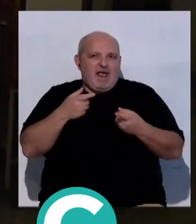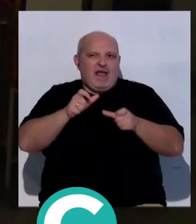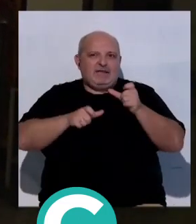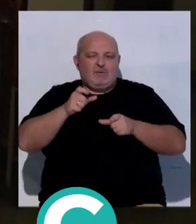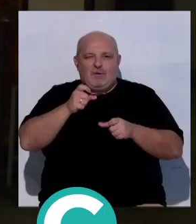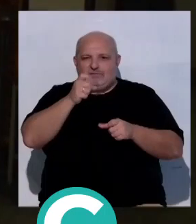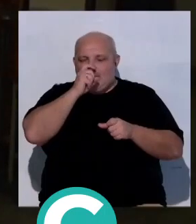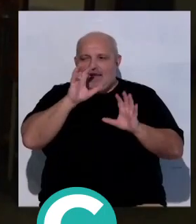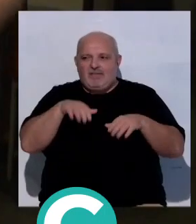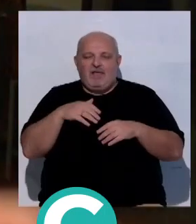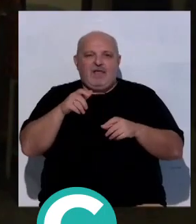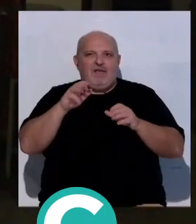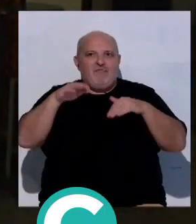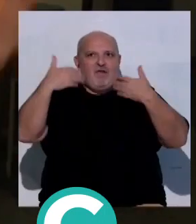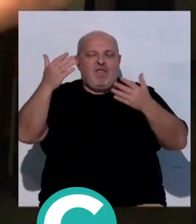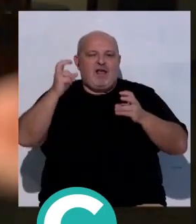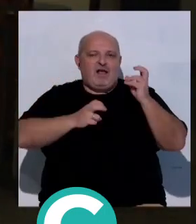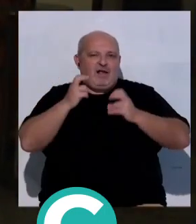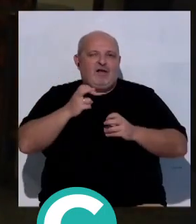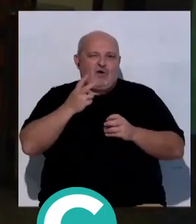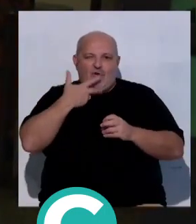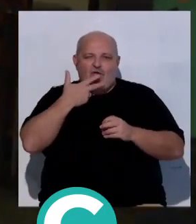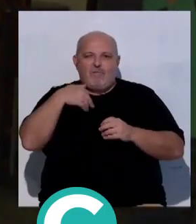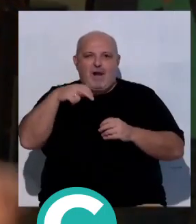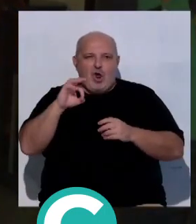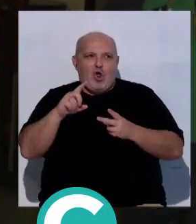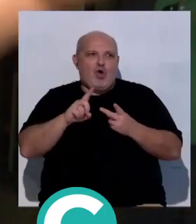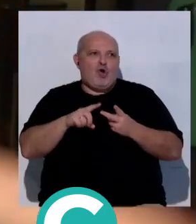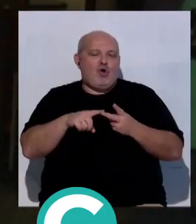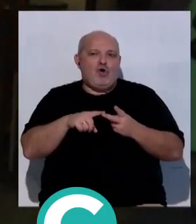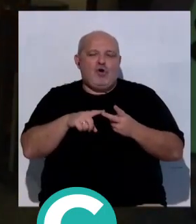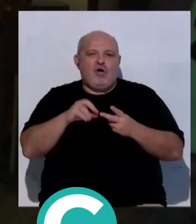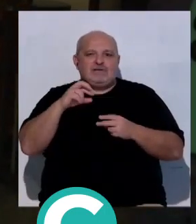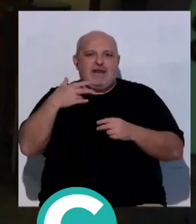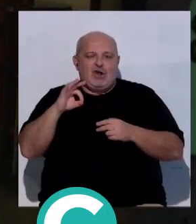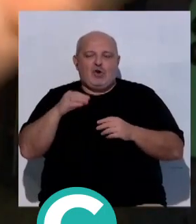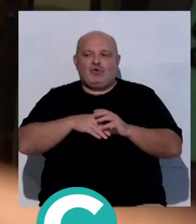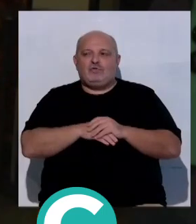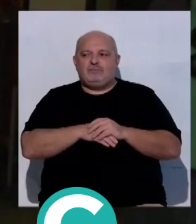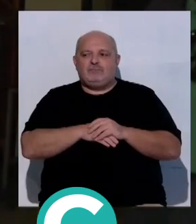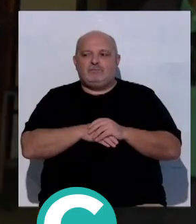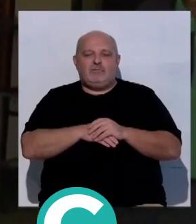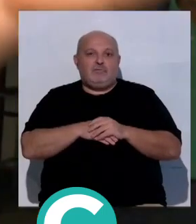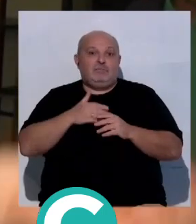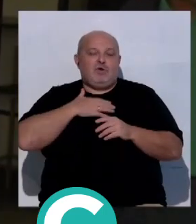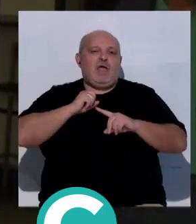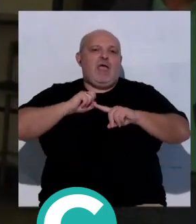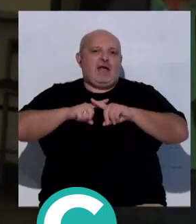Cadiz y gente fuera de Cadiz conocían a Manolo a a Sergio vamos hoy es trabajador de ellos y